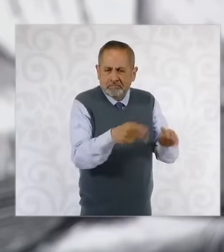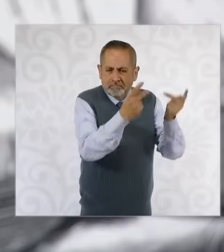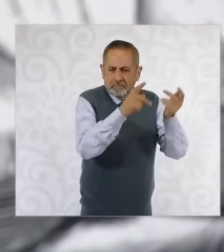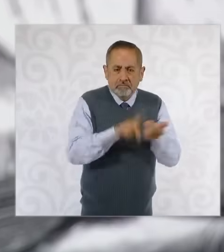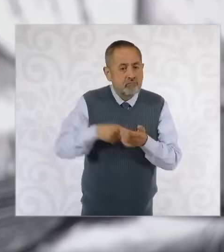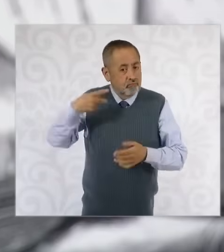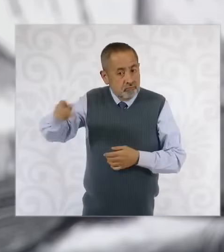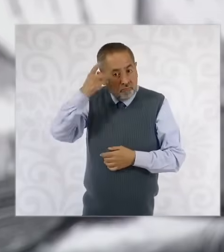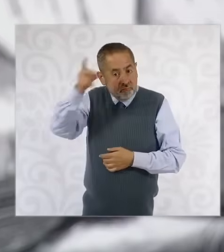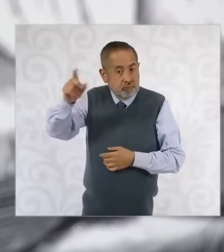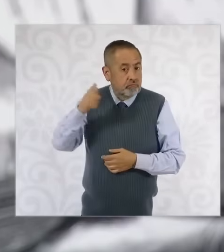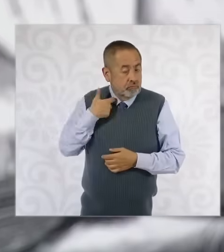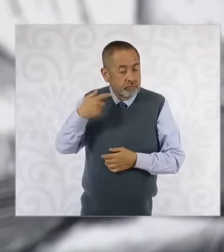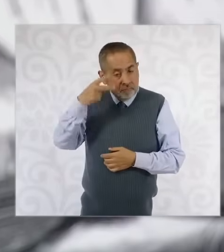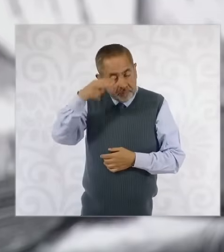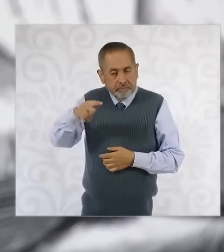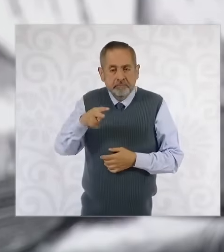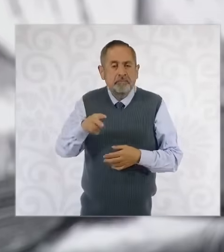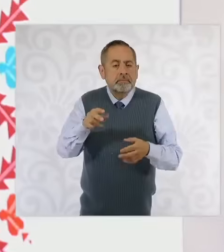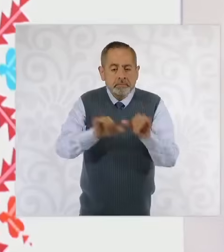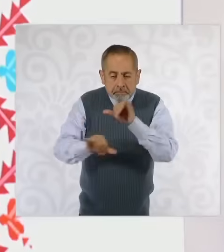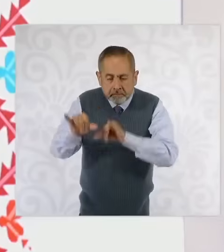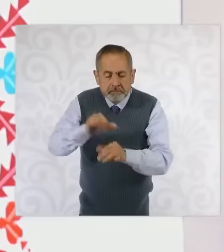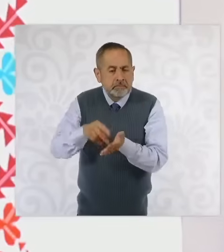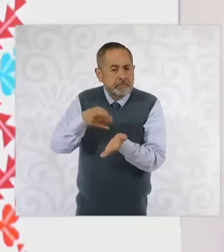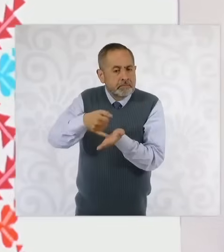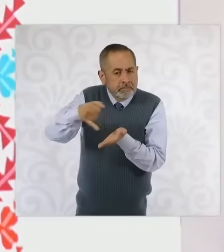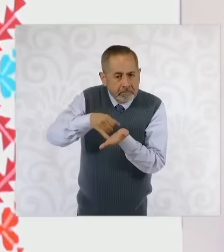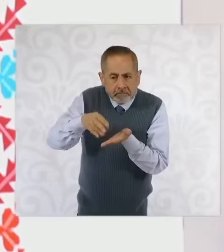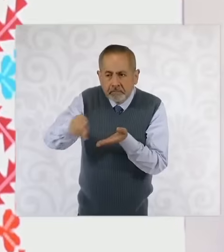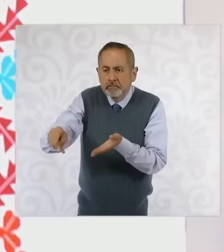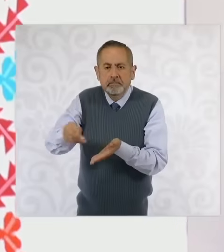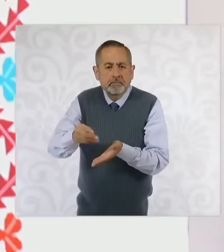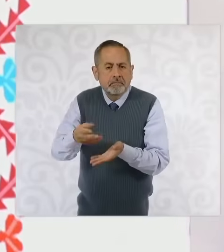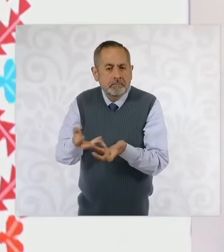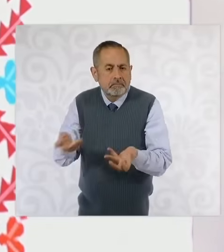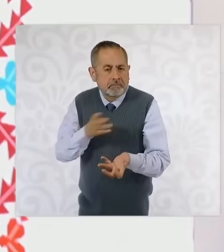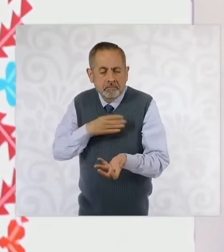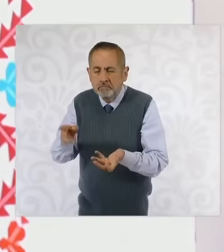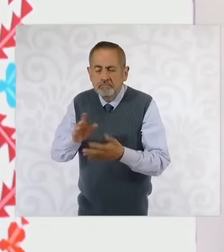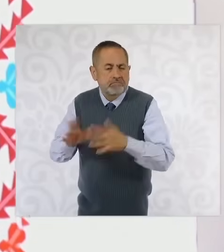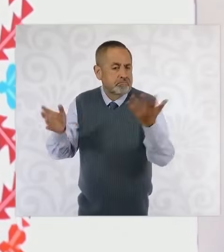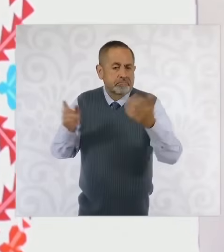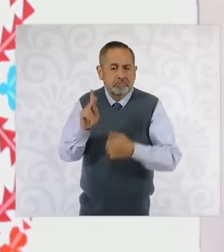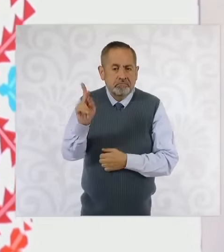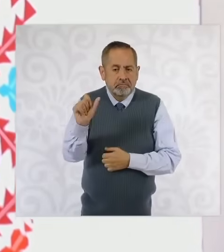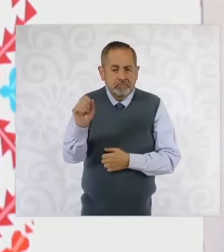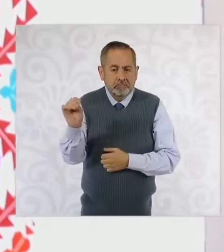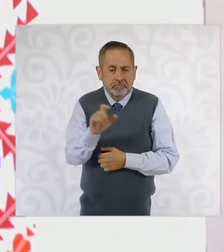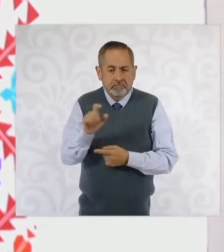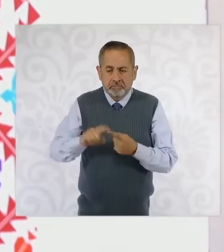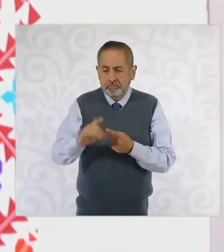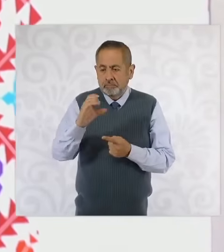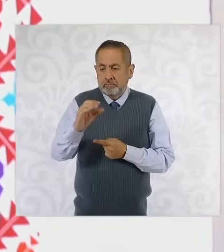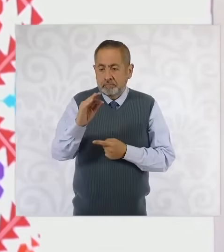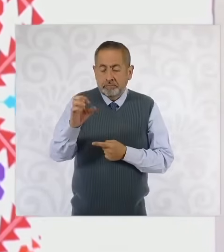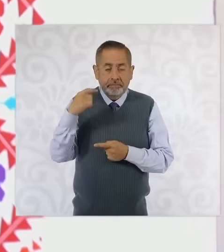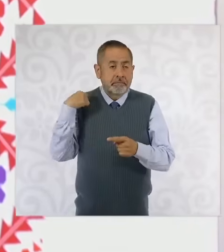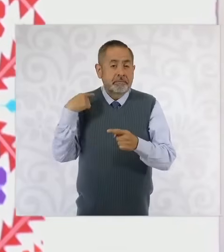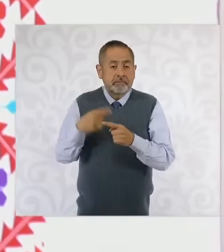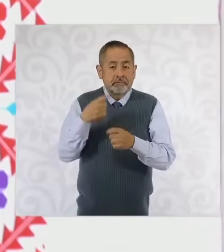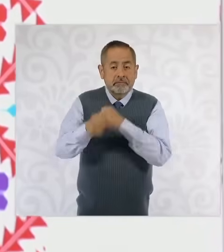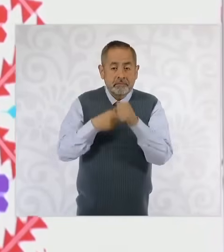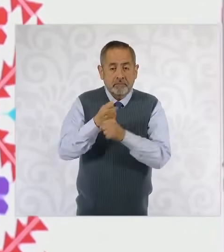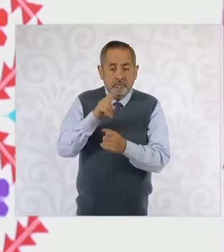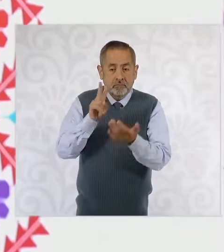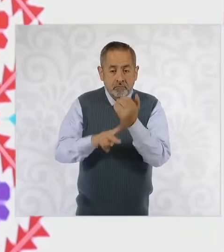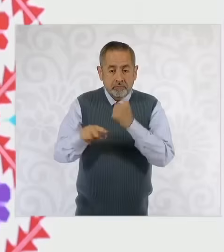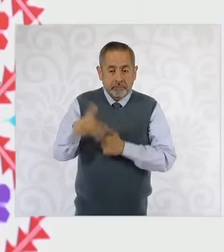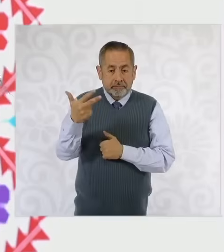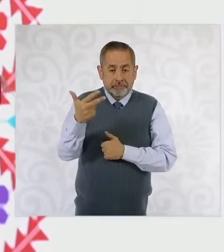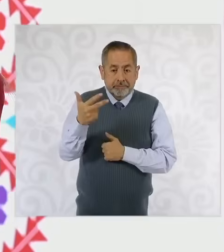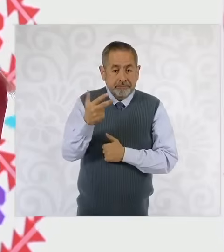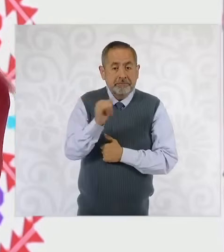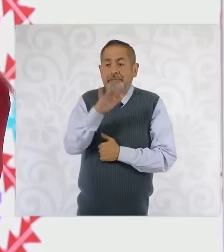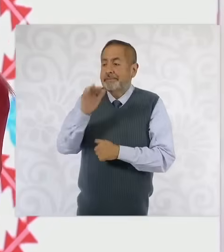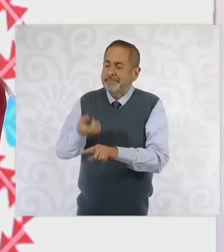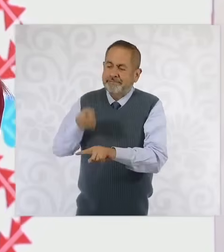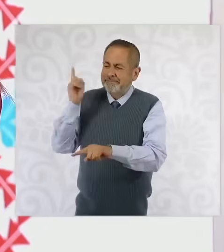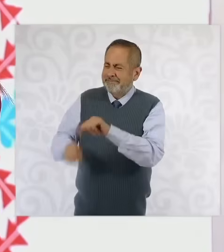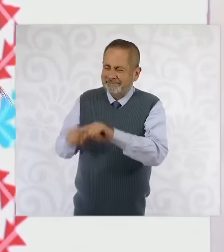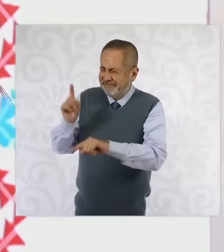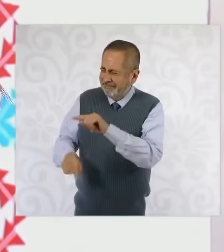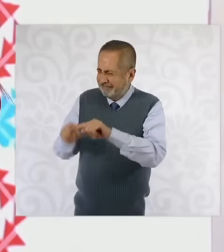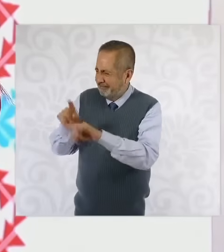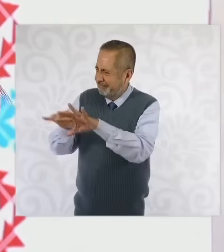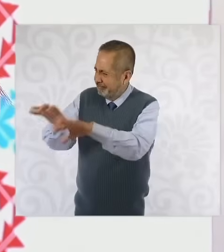petroquímica Pemex y CFE hasta el 2013 acabaron por privatizar lasas